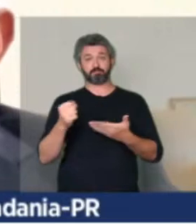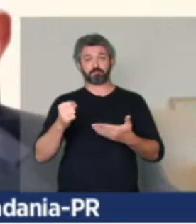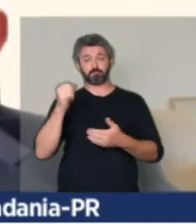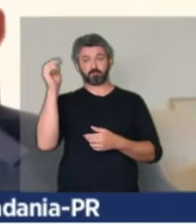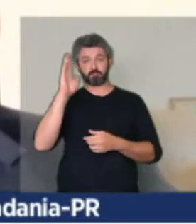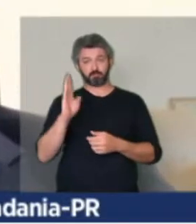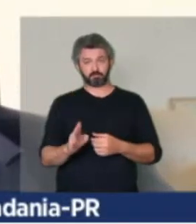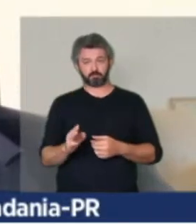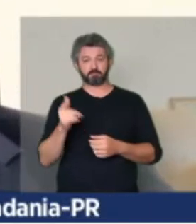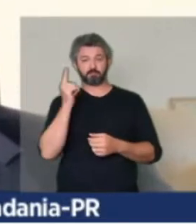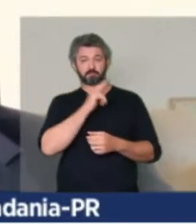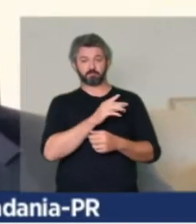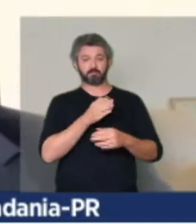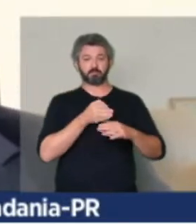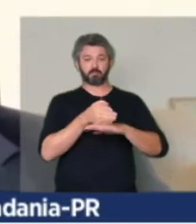COMEÇA A PARTICIPAR, ADERINDO